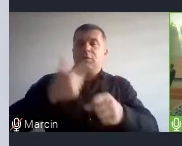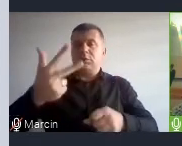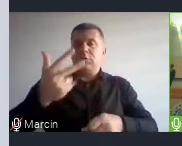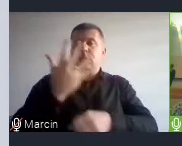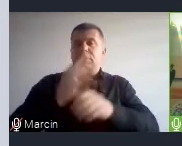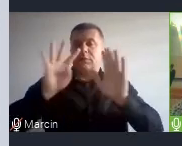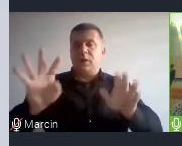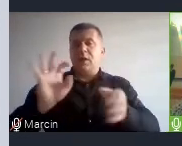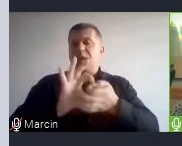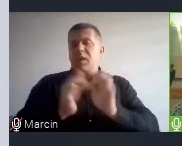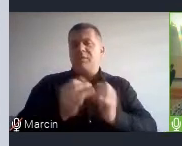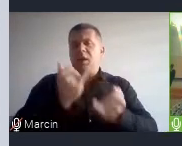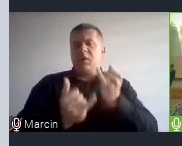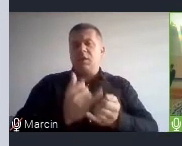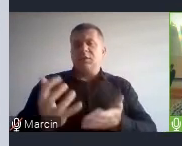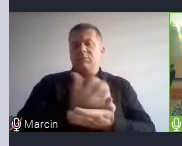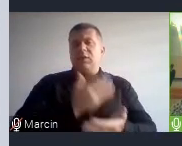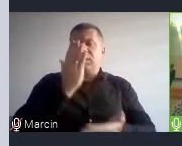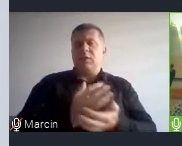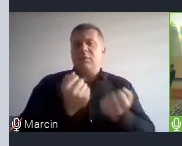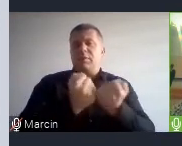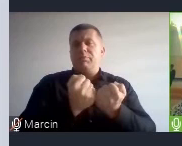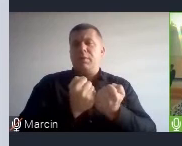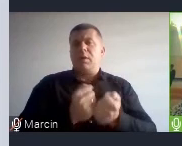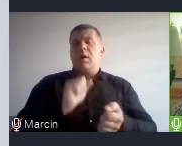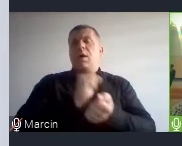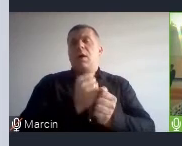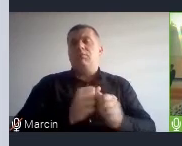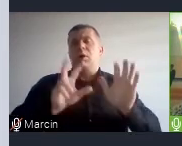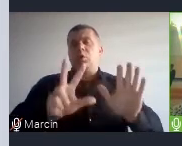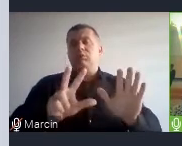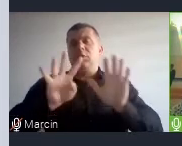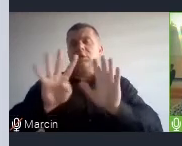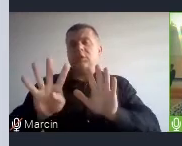nawet jeśli zbieracie tylko oferty papierowe, albo ósmego, dziewiątego czy dziesiątego dnia,